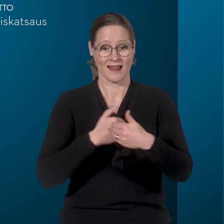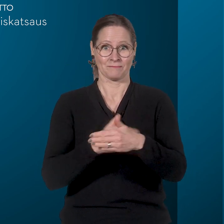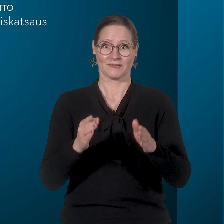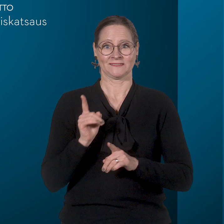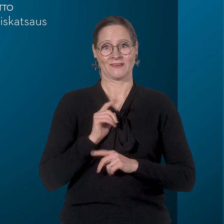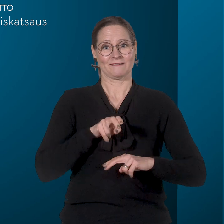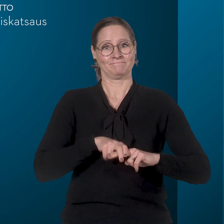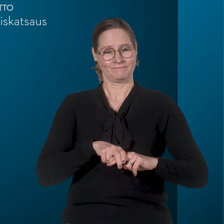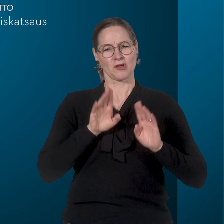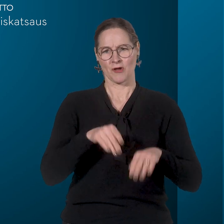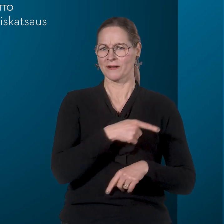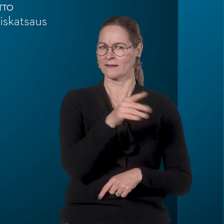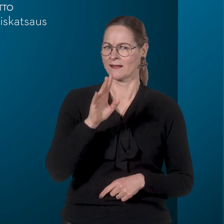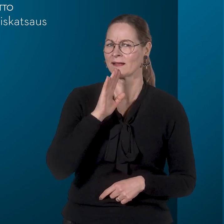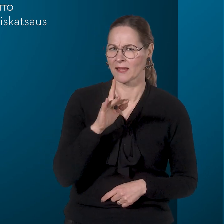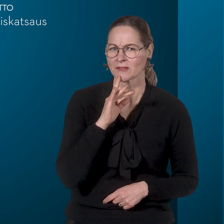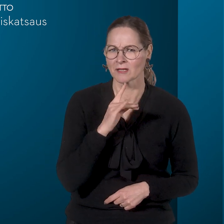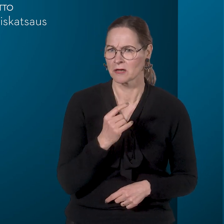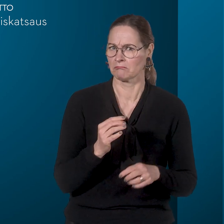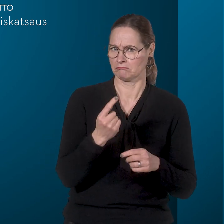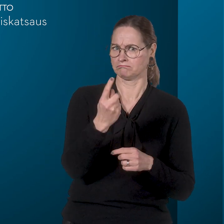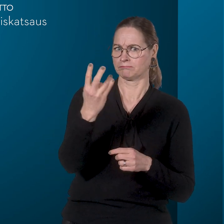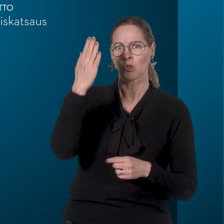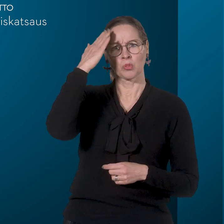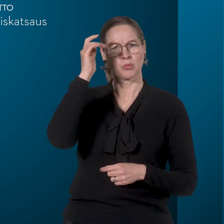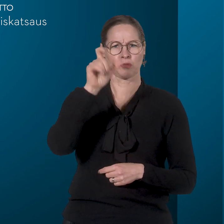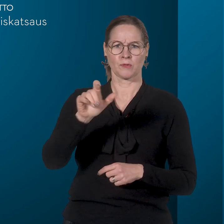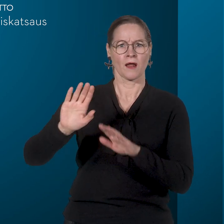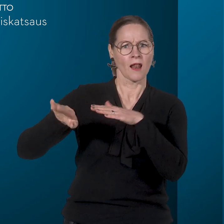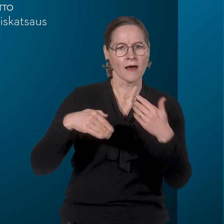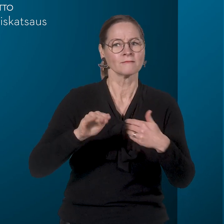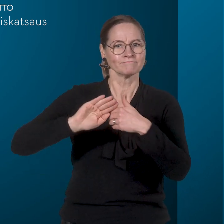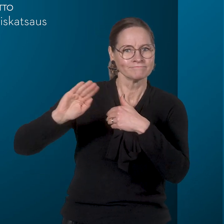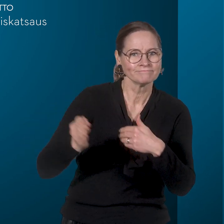ja lipasvahdit ovatkin kertoneet, kuinka tutut lahjoittajat palaavat -